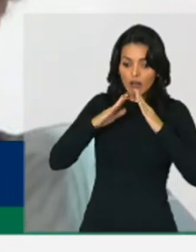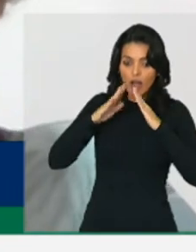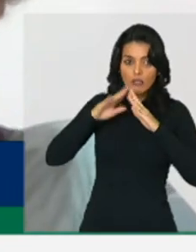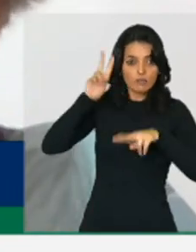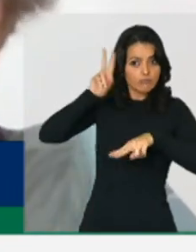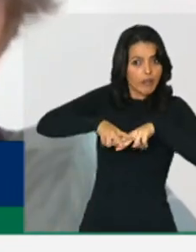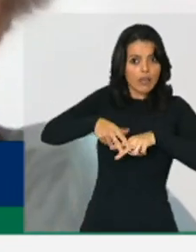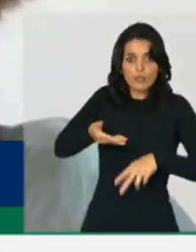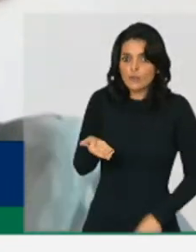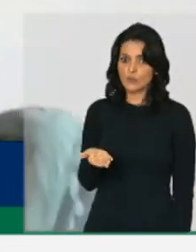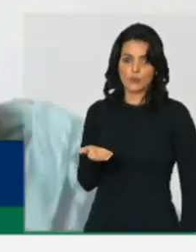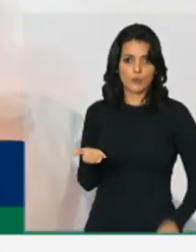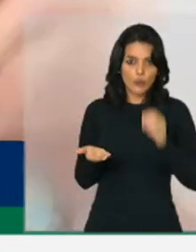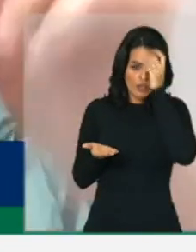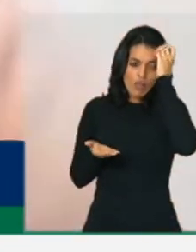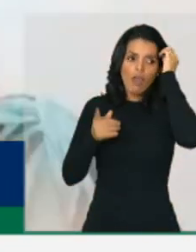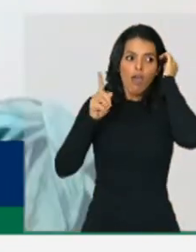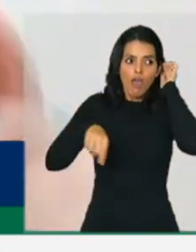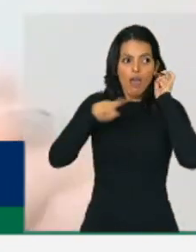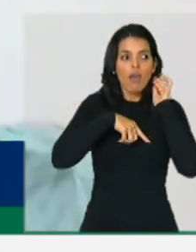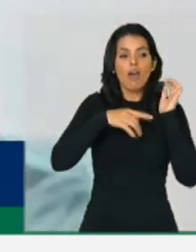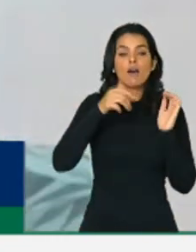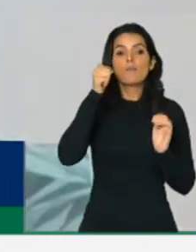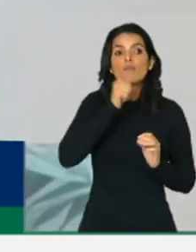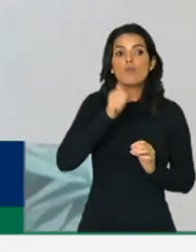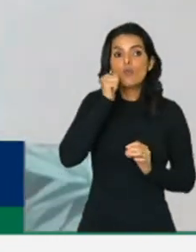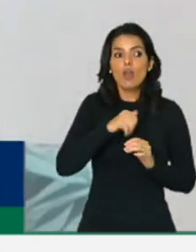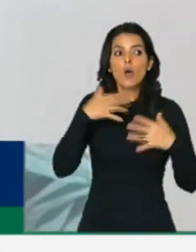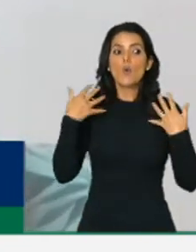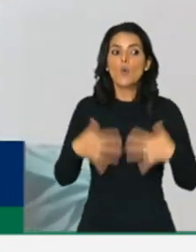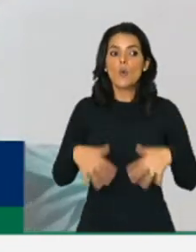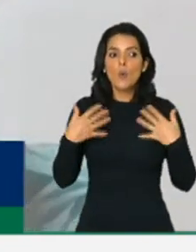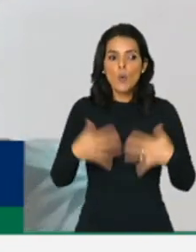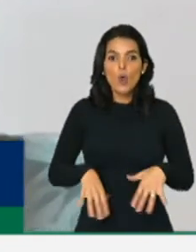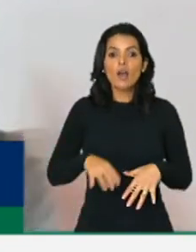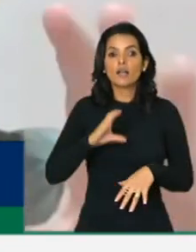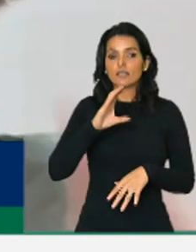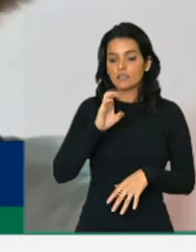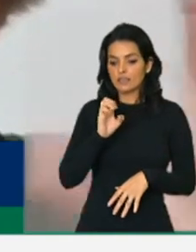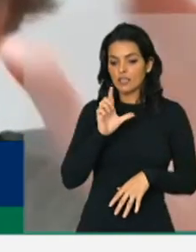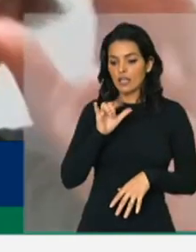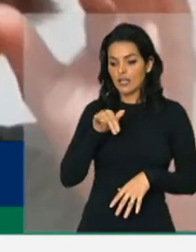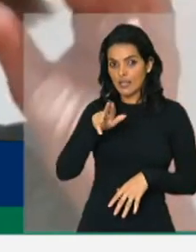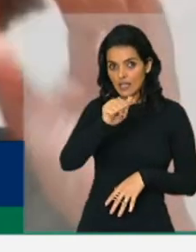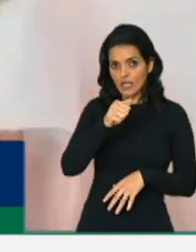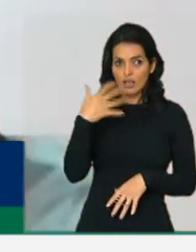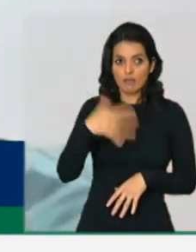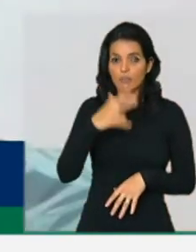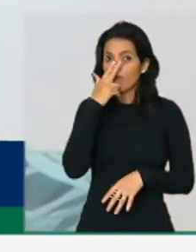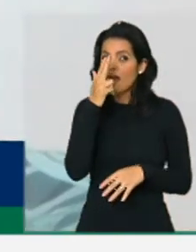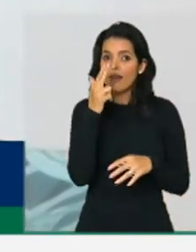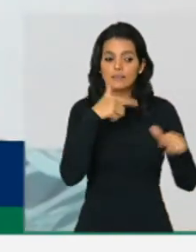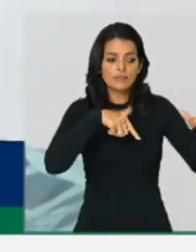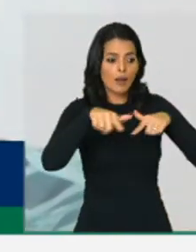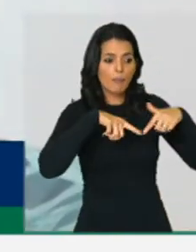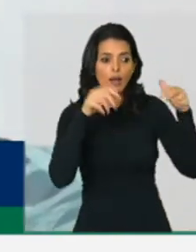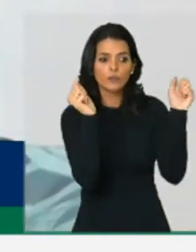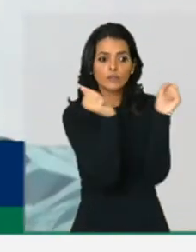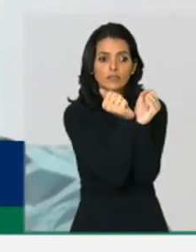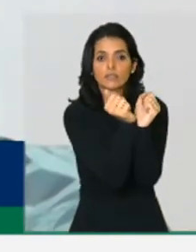PARLAMENTAR FEMINISTA ANTIRRACISTA COM A DEPUTADA CELINA PARA REALIZARMOS ESSA ATIVIDADE NO DIA 10 E PARA QUE NÓS POSSAMOS FAZER JUSTIÇA.